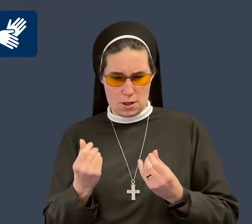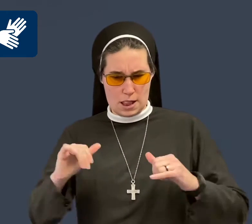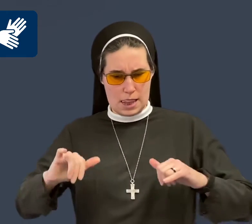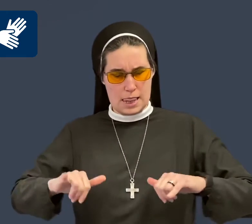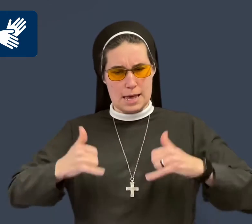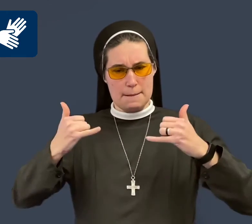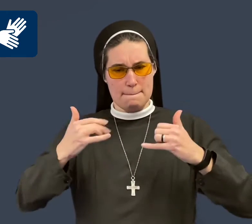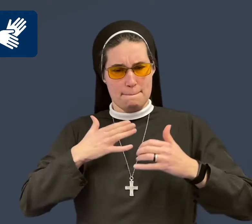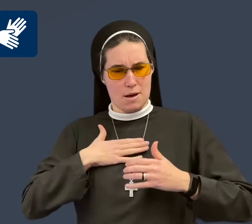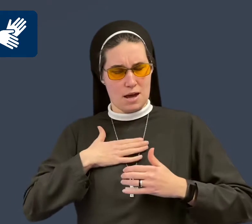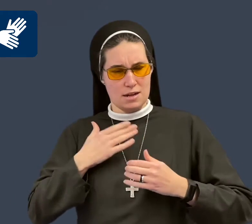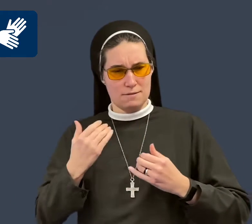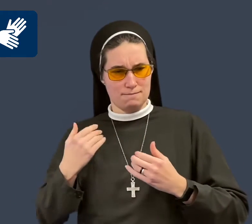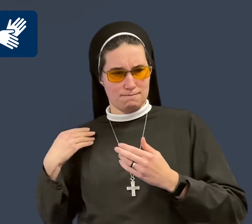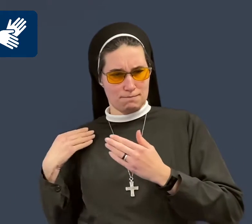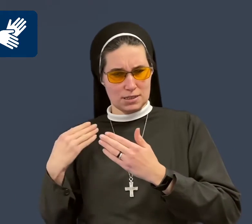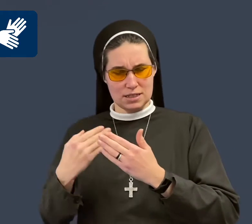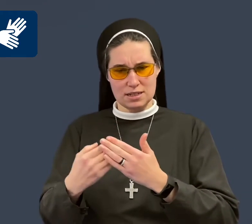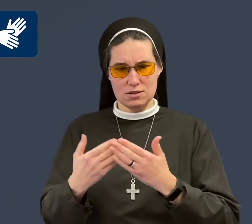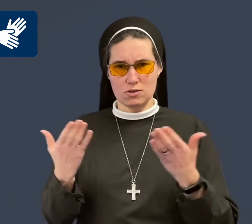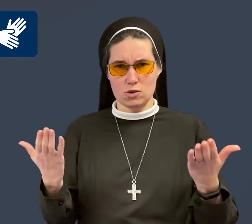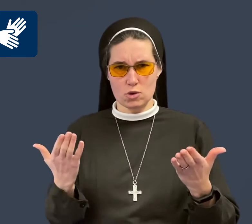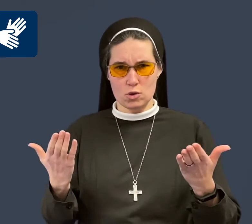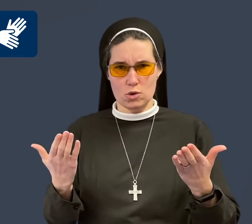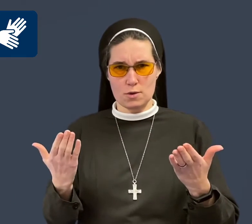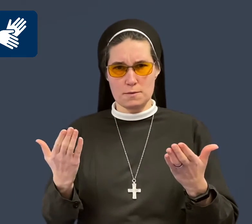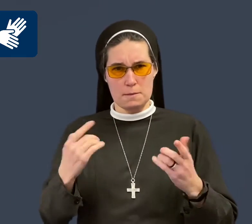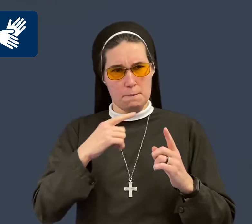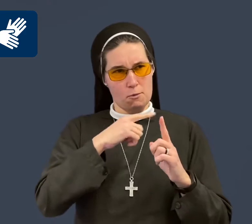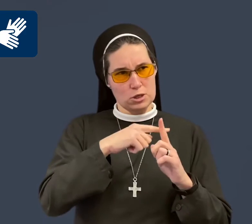Wie ist mein Leben so gelaufen? Was ist positiv – was eher negativ?